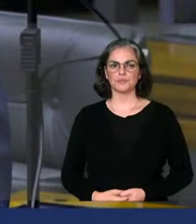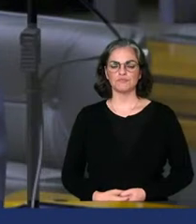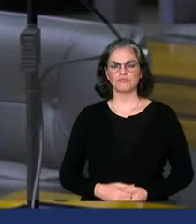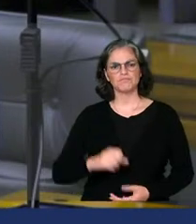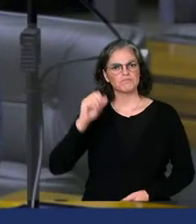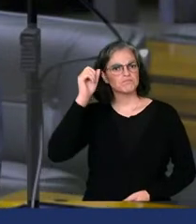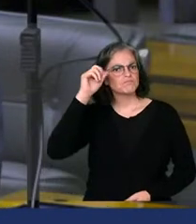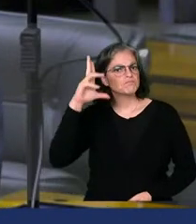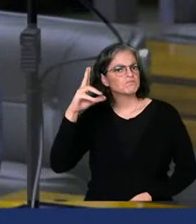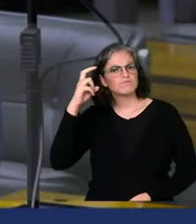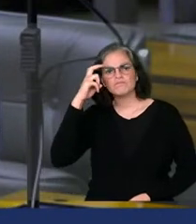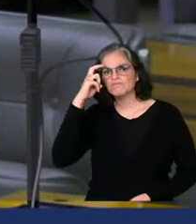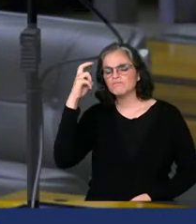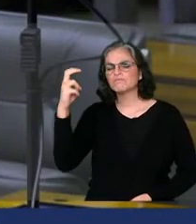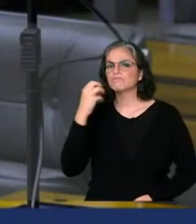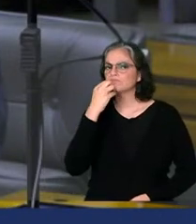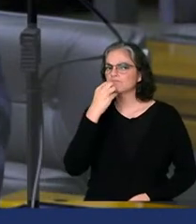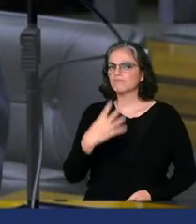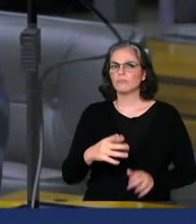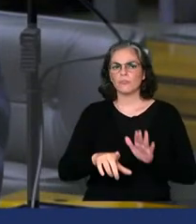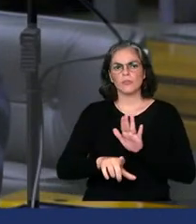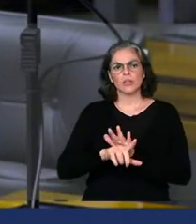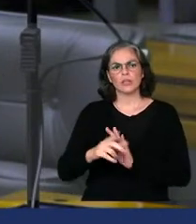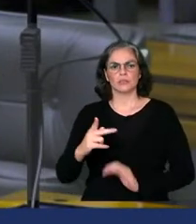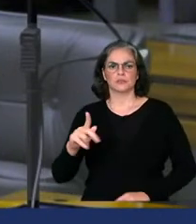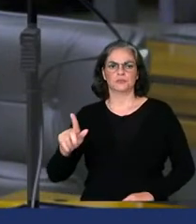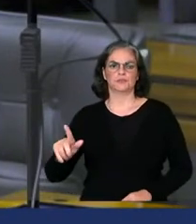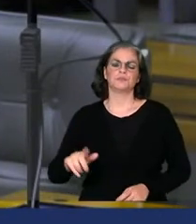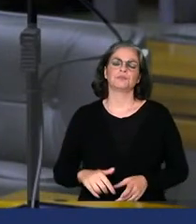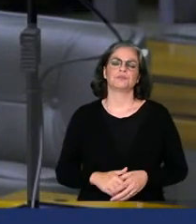ESSE PROJETO NO SENADO, FOI UMA GRANDE SACADA, A LEI PAULO GUSTAVO, BUSCANDO OS RECURSOS